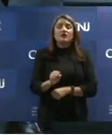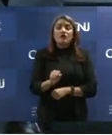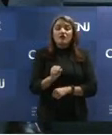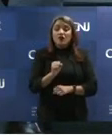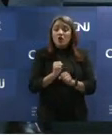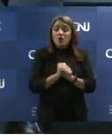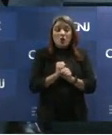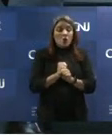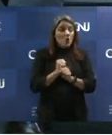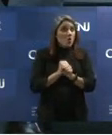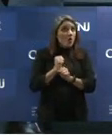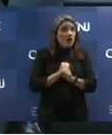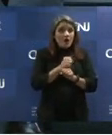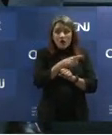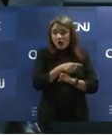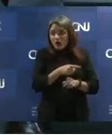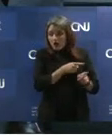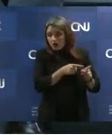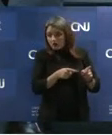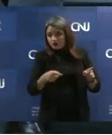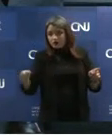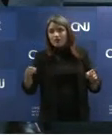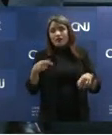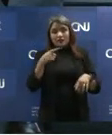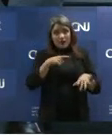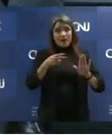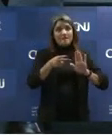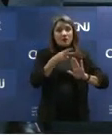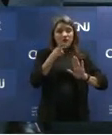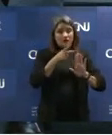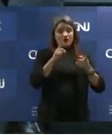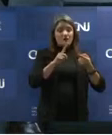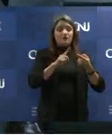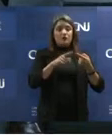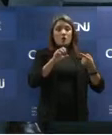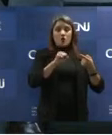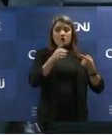conforme portarias 877 e 1358.